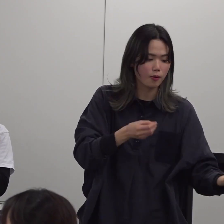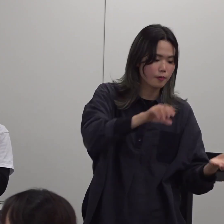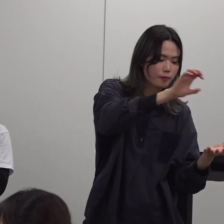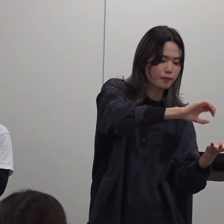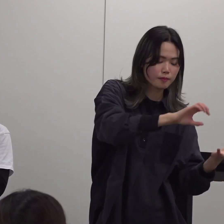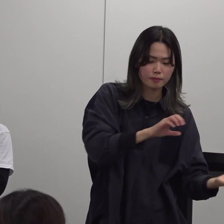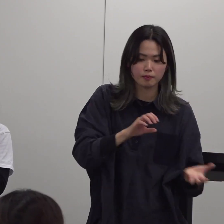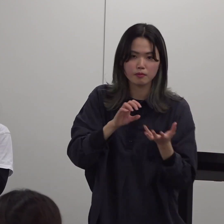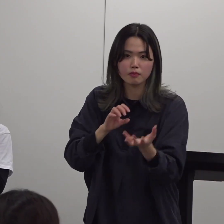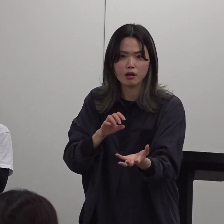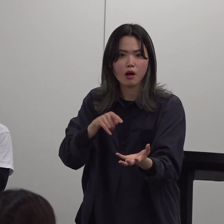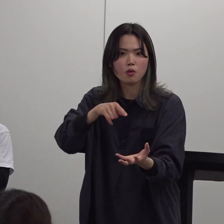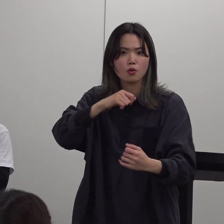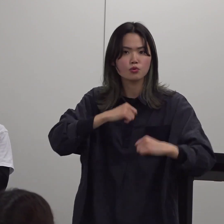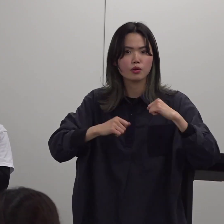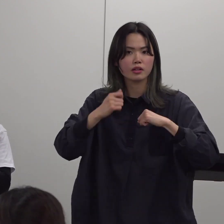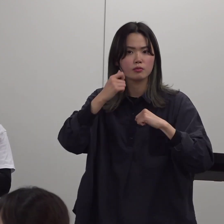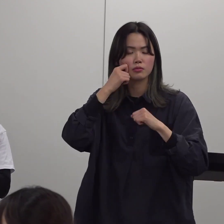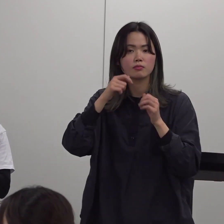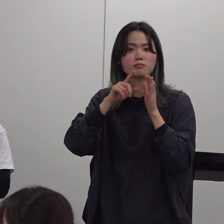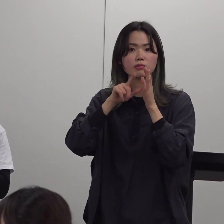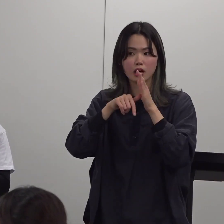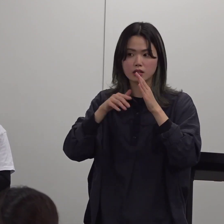そのときは家族がサポートすることもあります